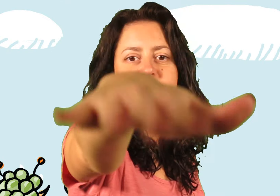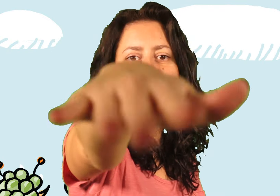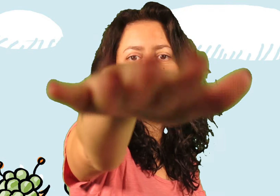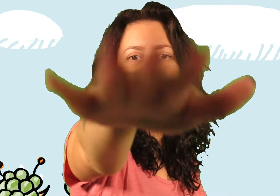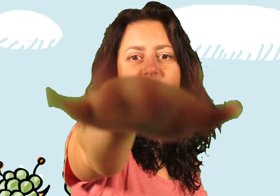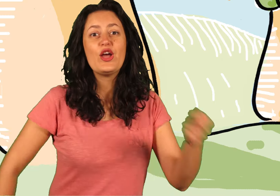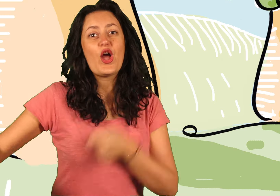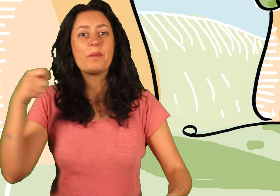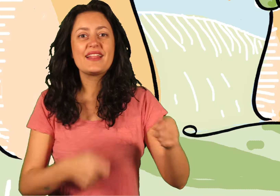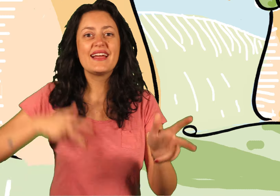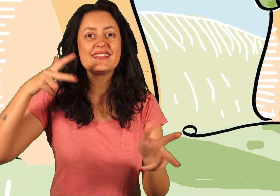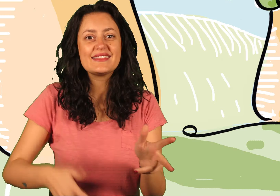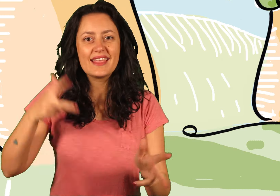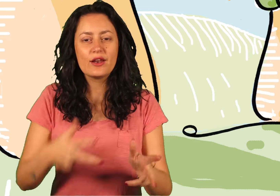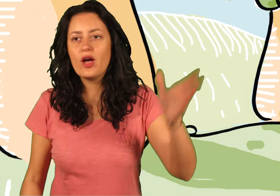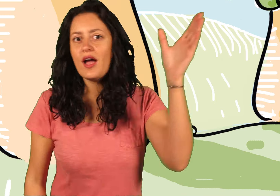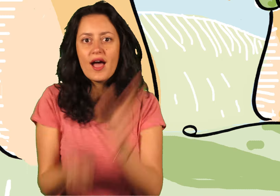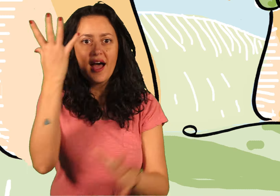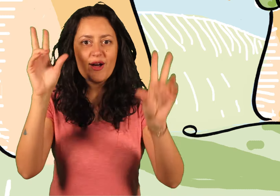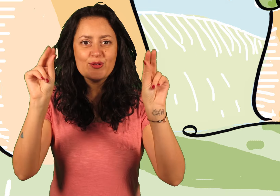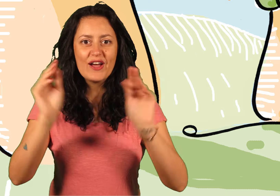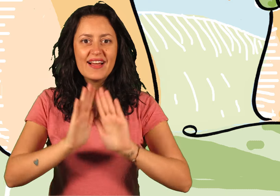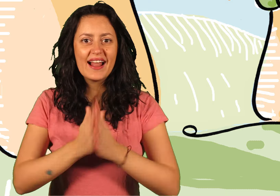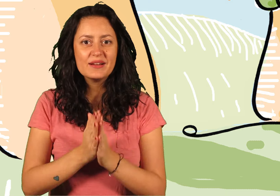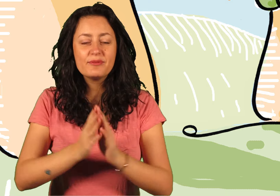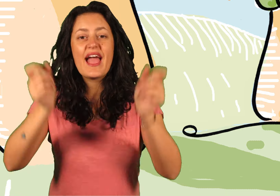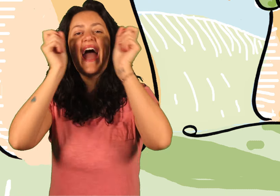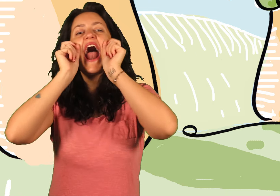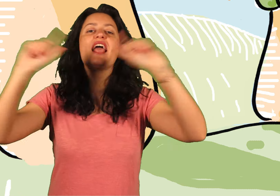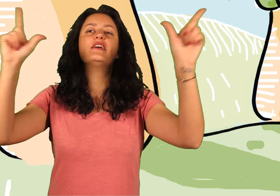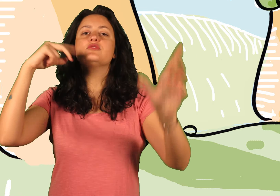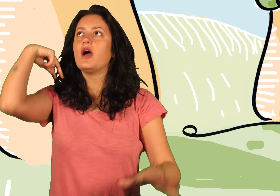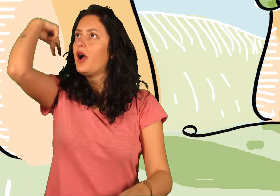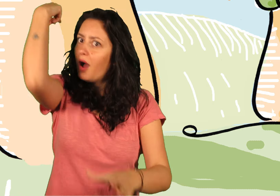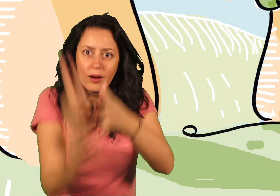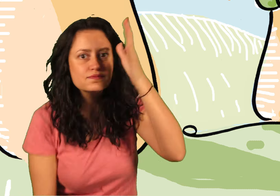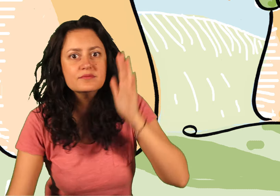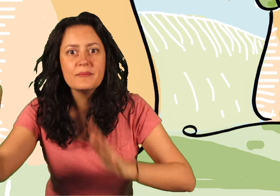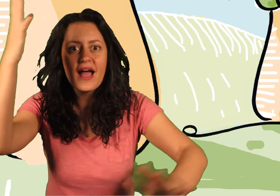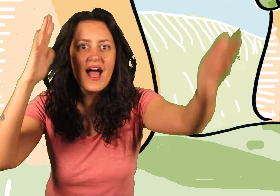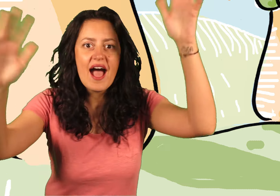Ehi! La cooperativa Il Treno dà il via ad una nuova edizione! Il libro "Alice nel Paese delle Mani"